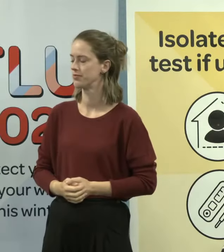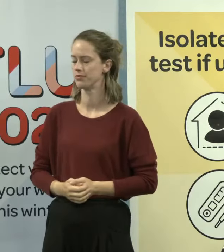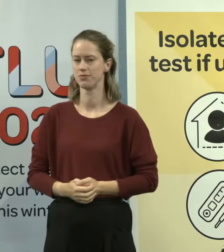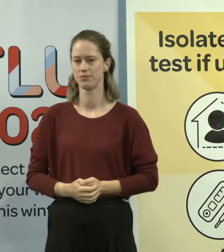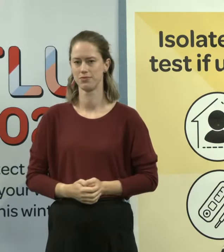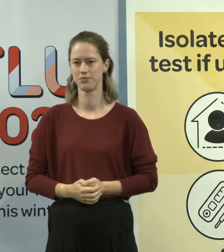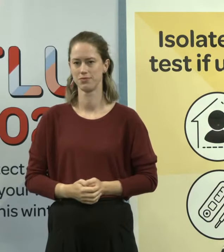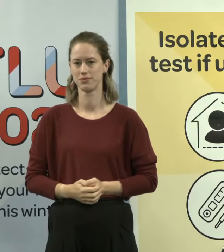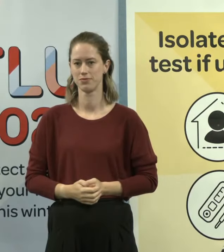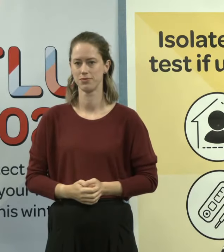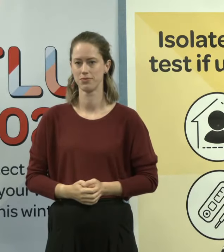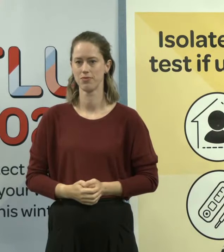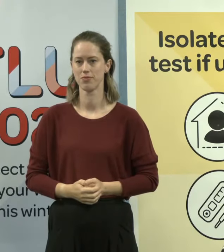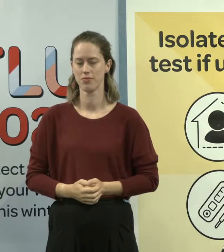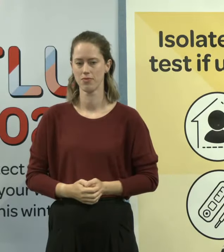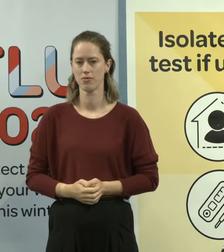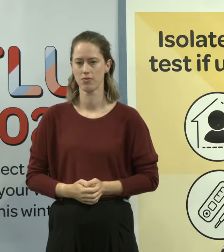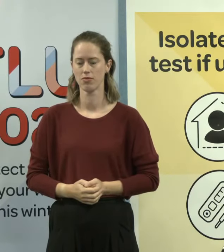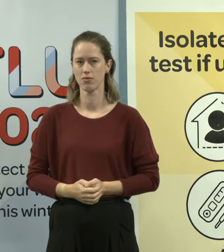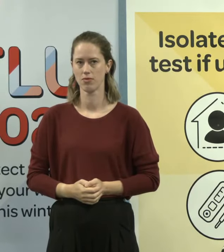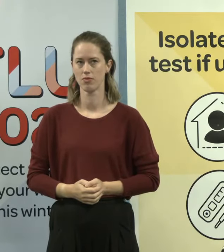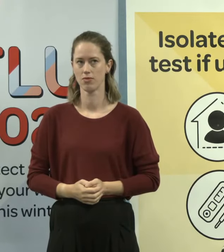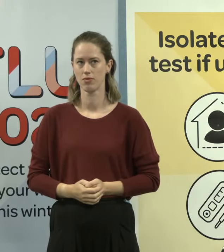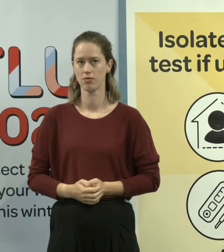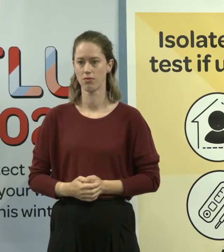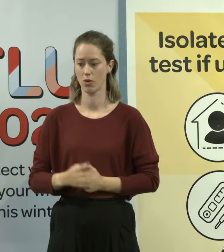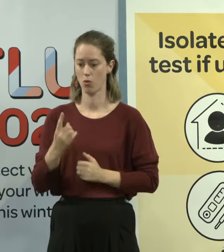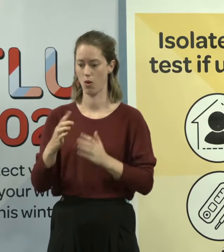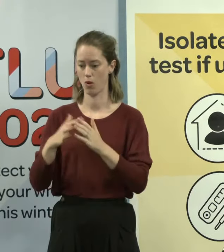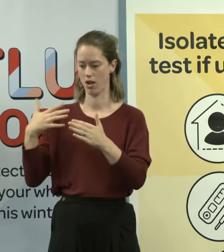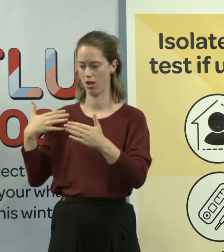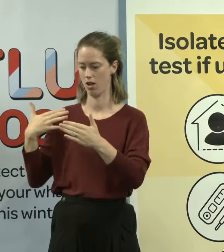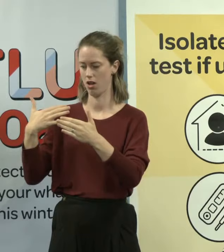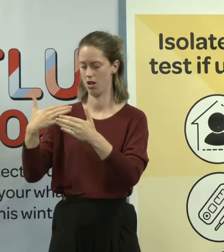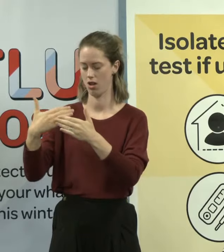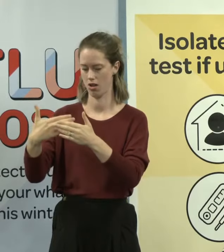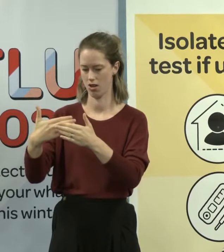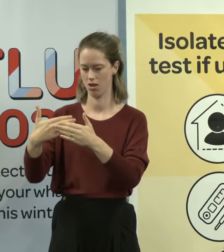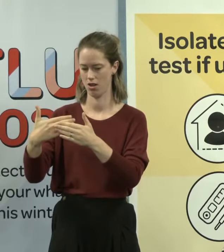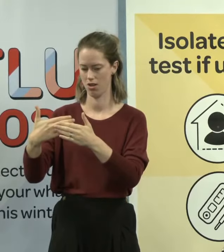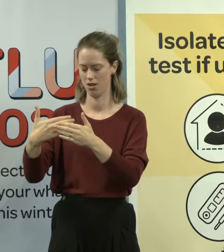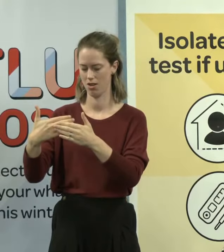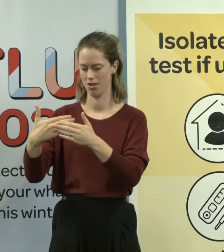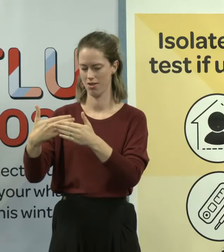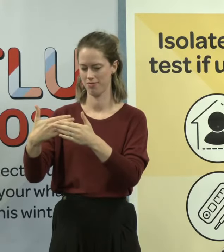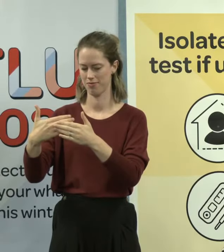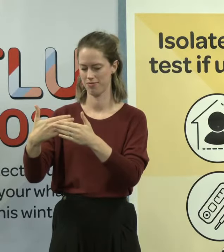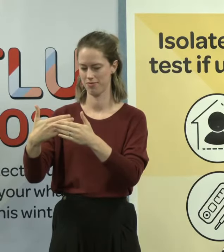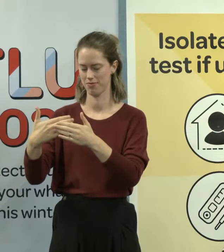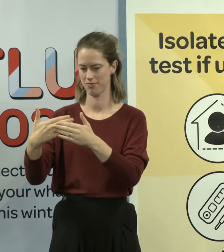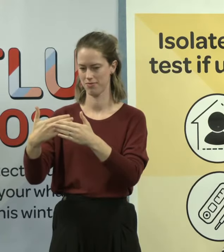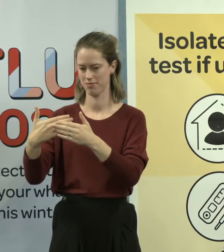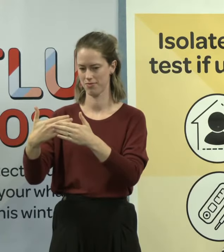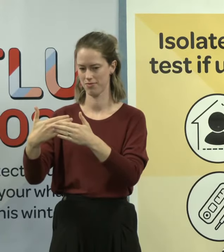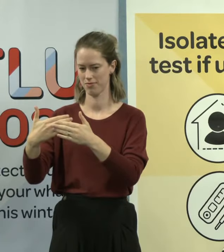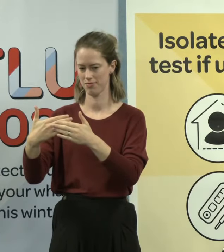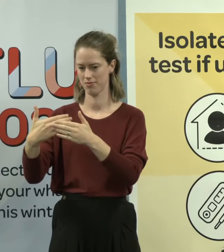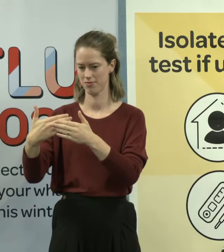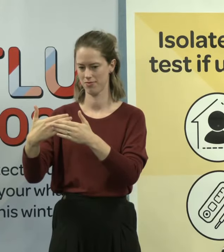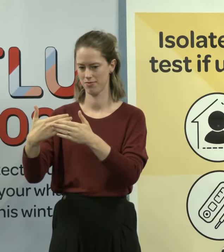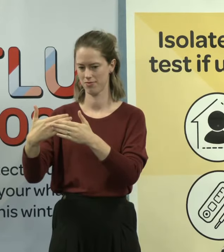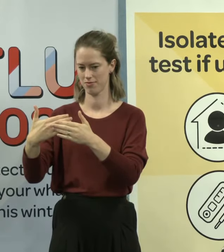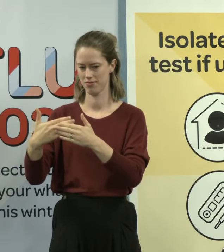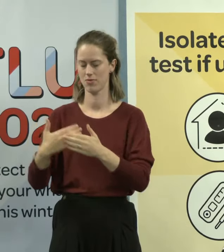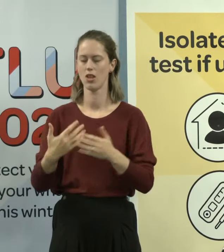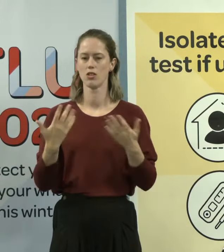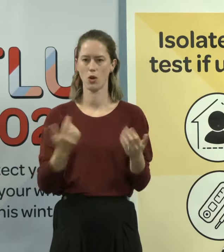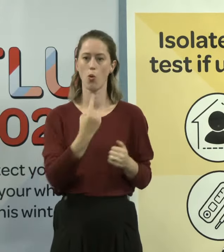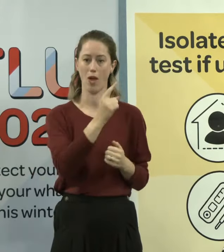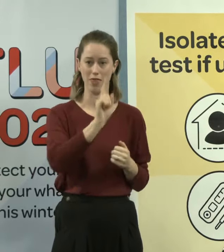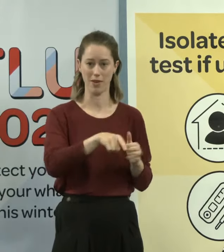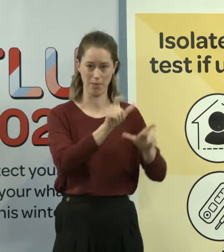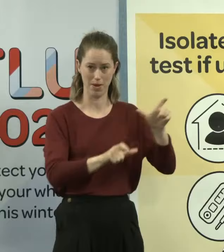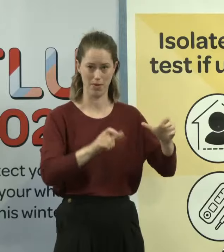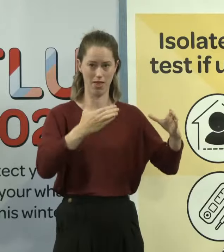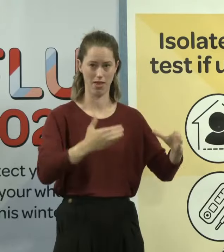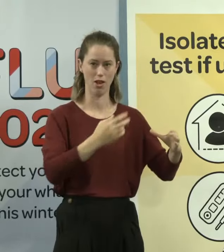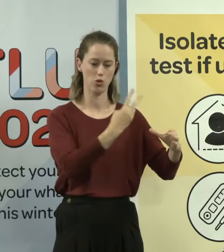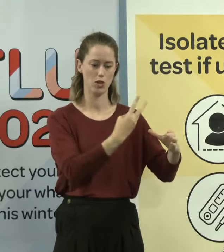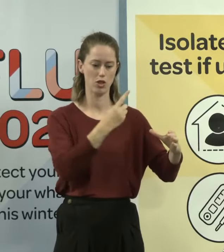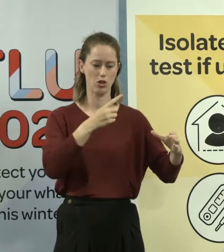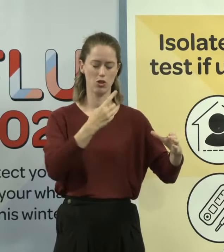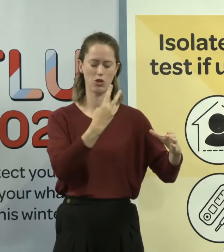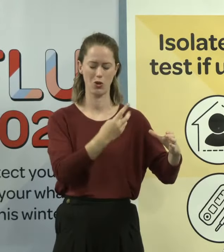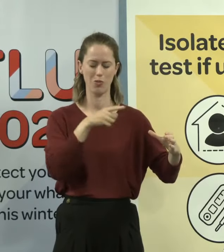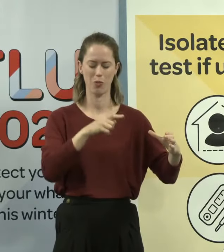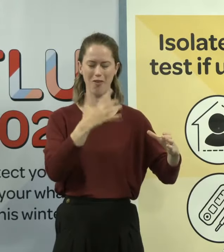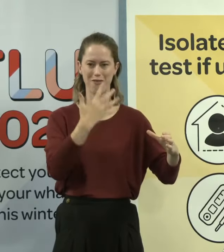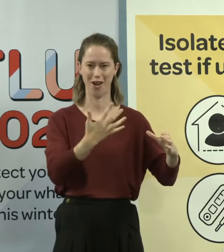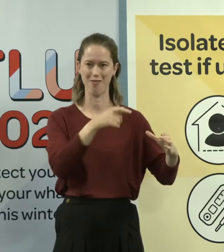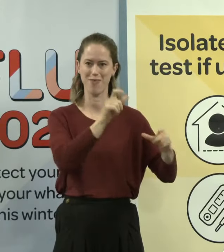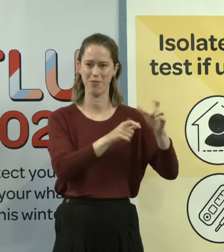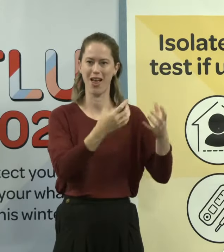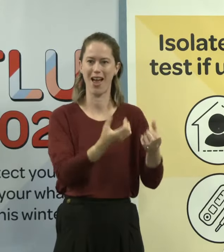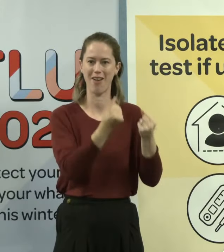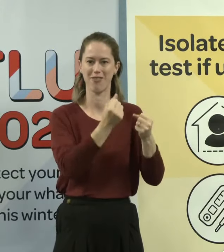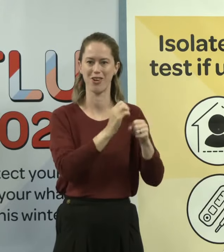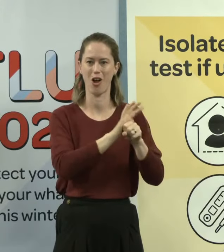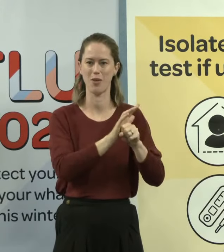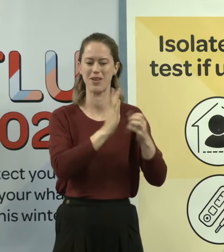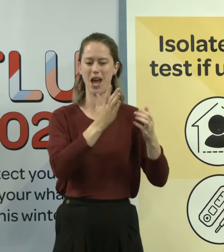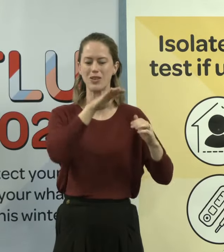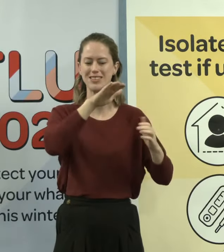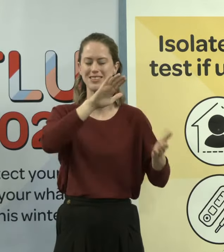pa ana ki te pakarutanga. I heke